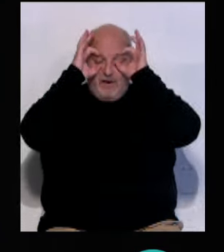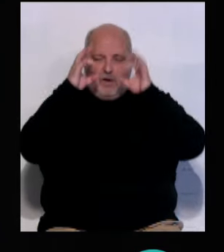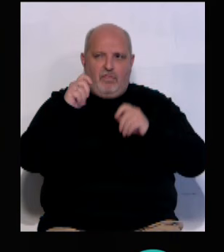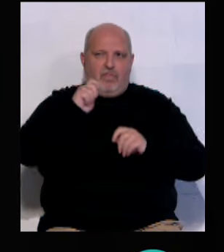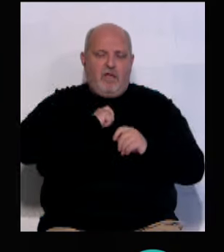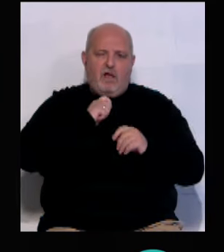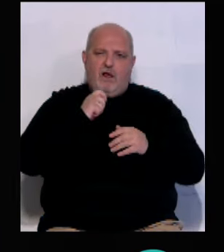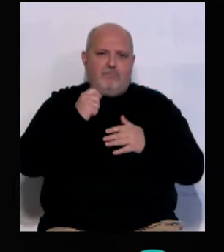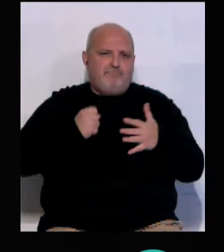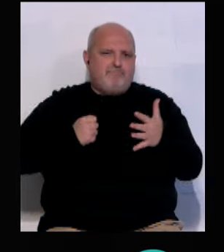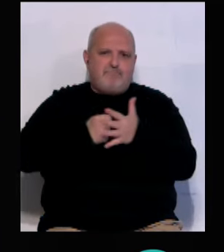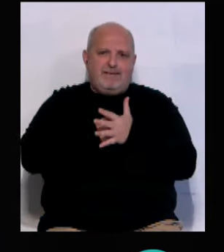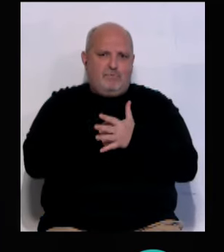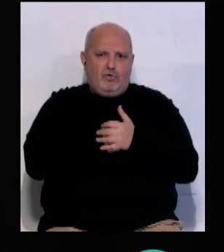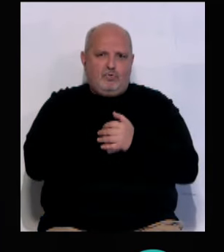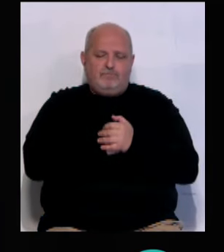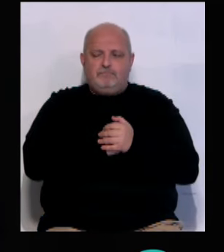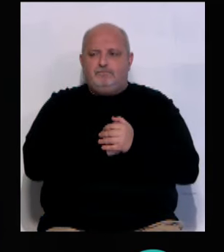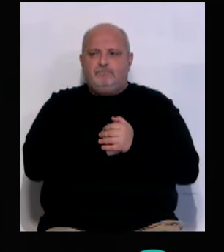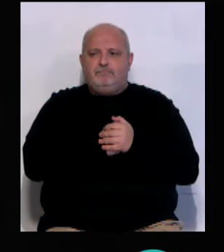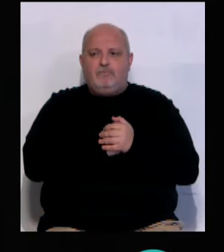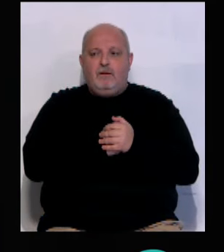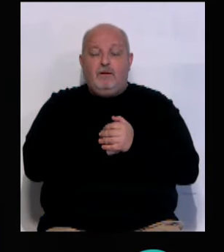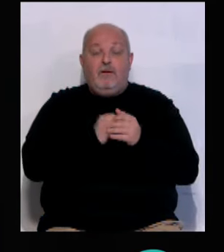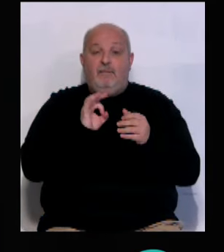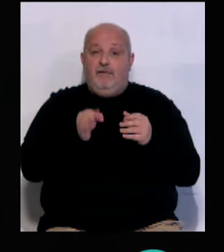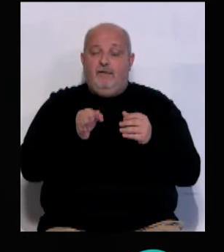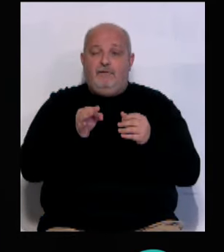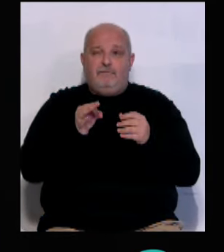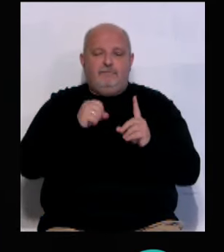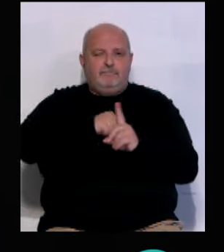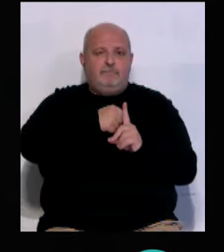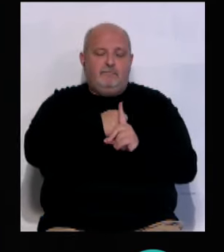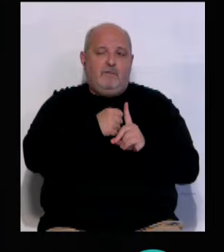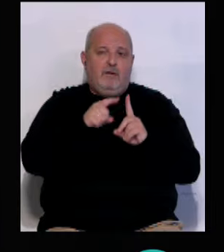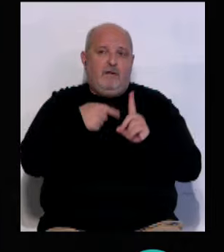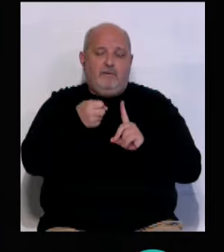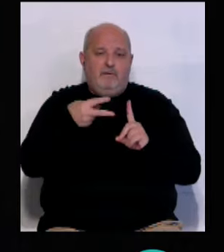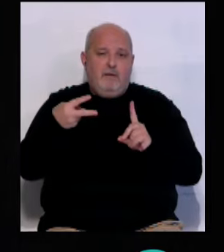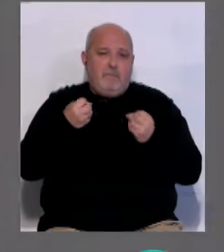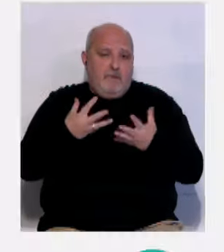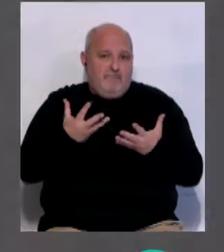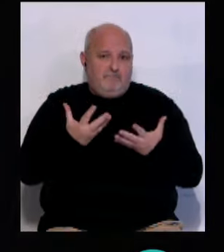a veces al límite y y bueno también Es verdad que te exprime mucho pero pero bueno bien sabes si y